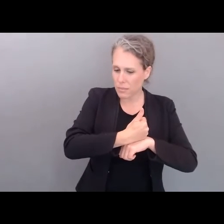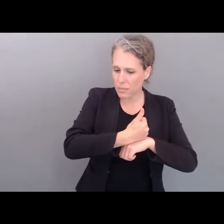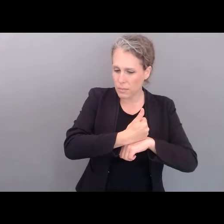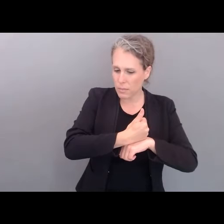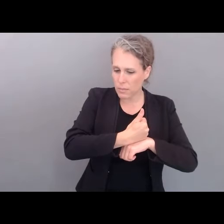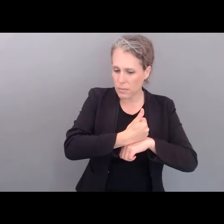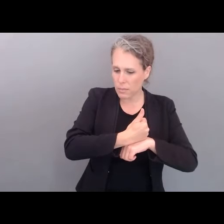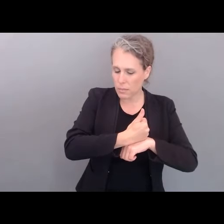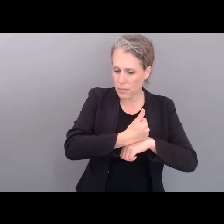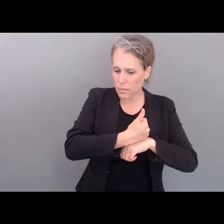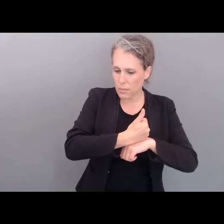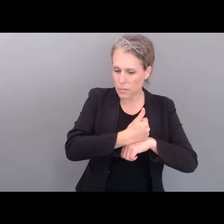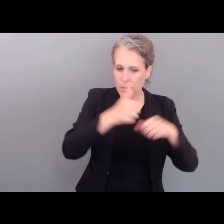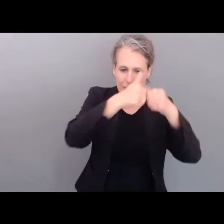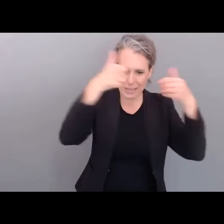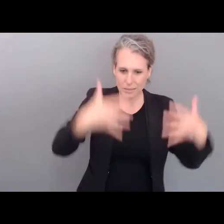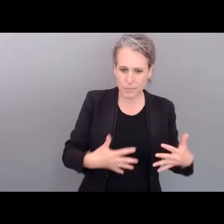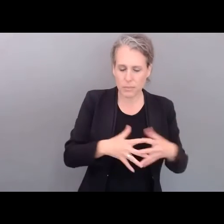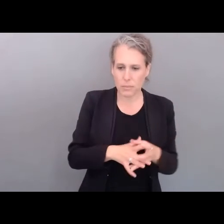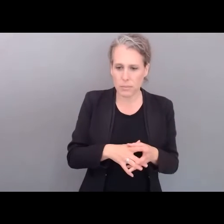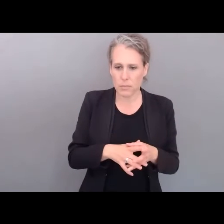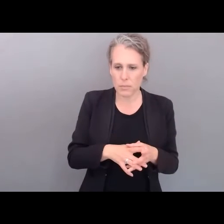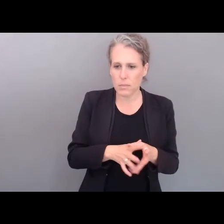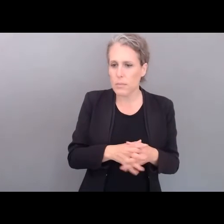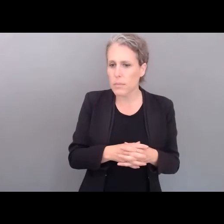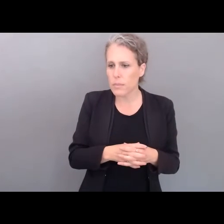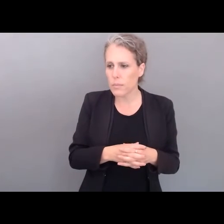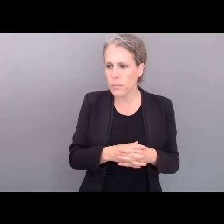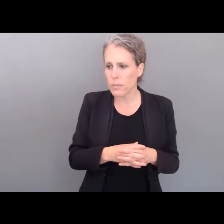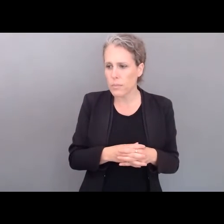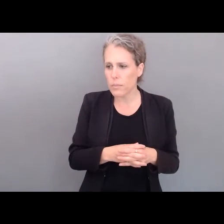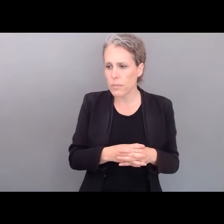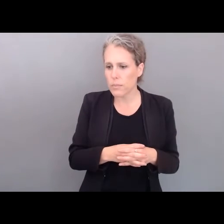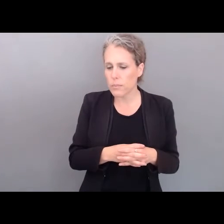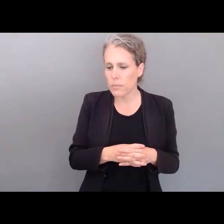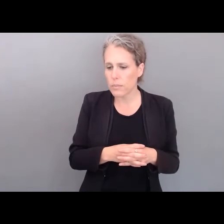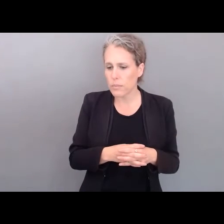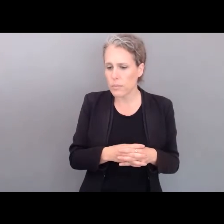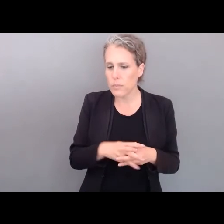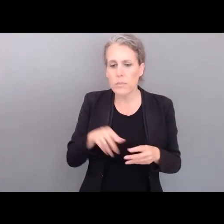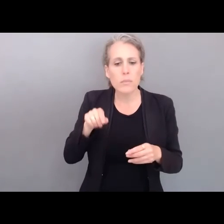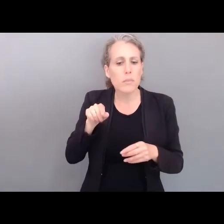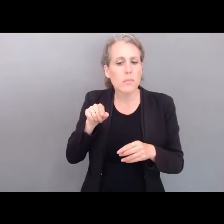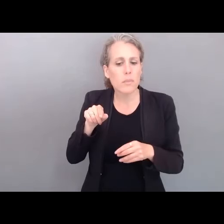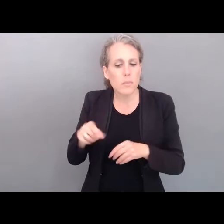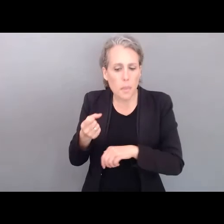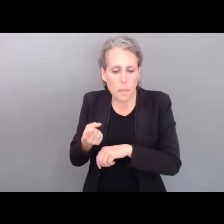ayudar a enmarcar la política y la respuesta del programa después de Covid.